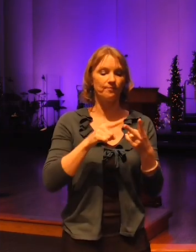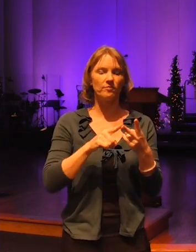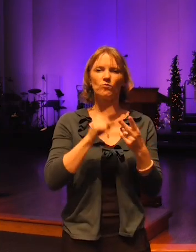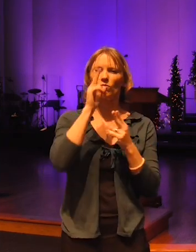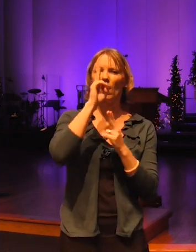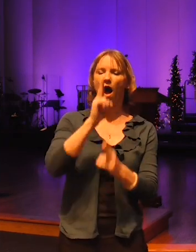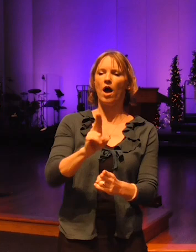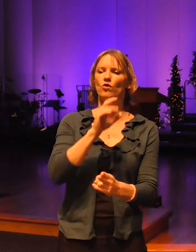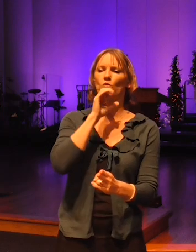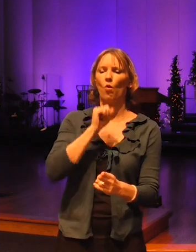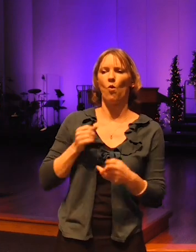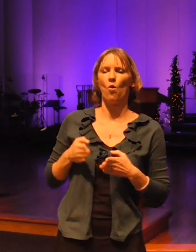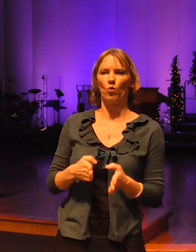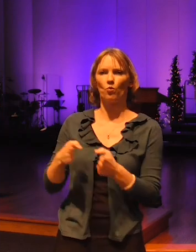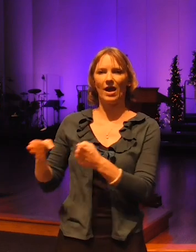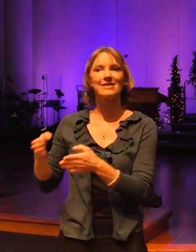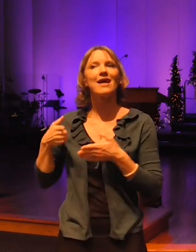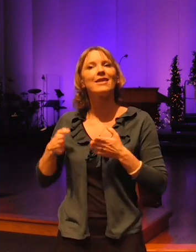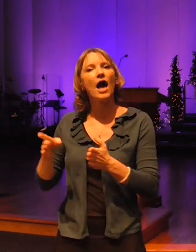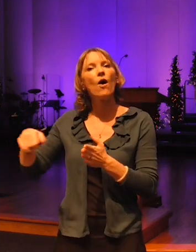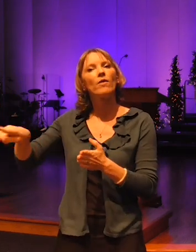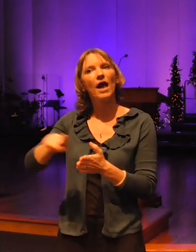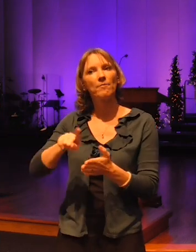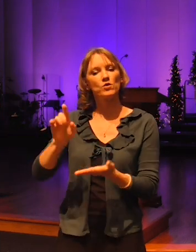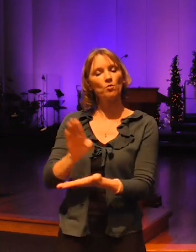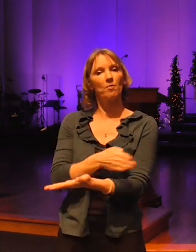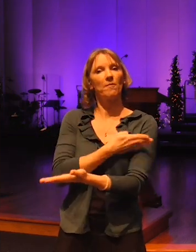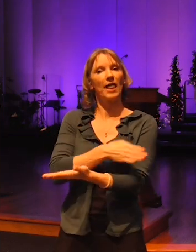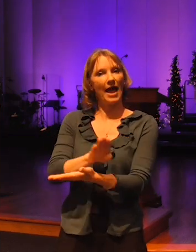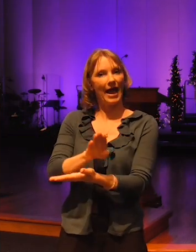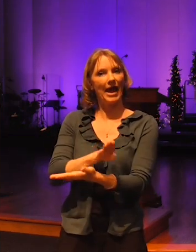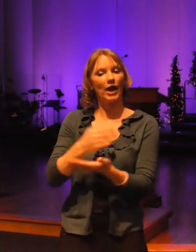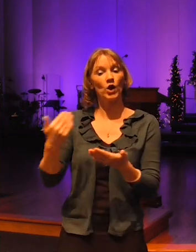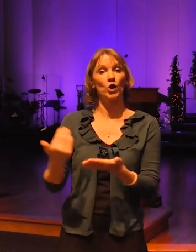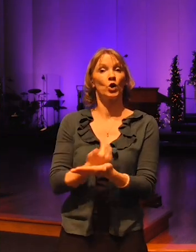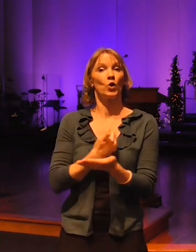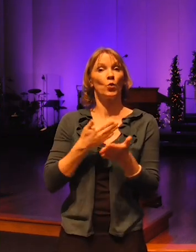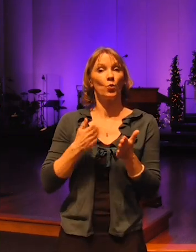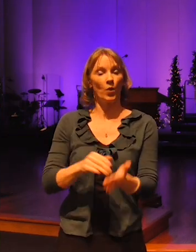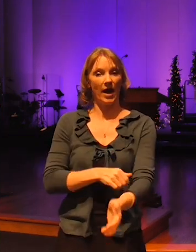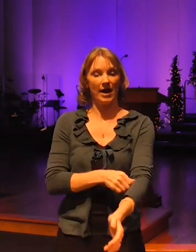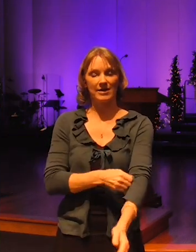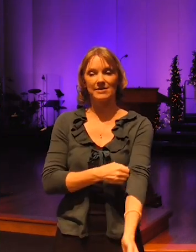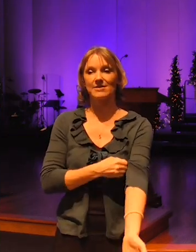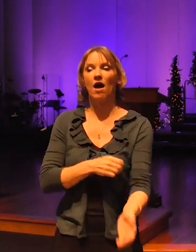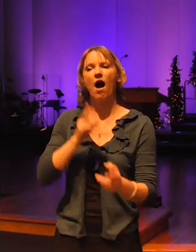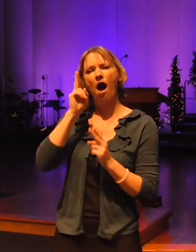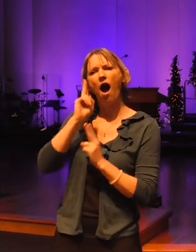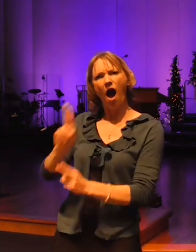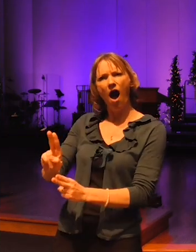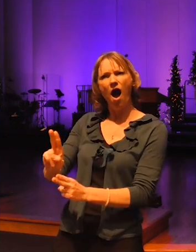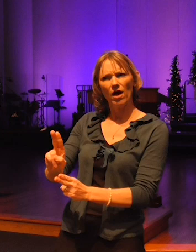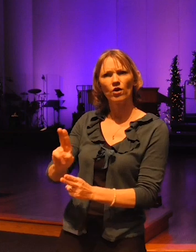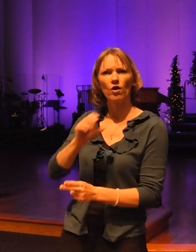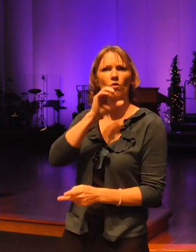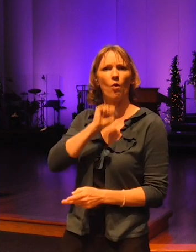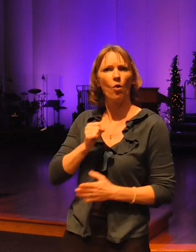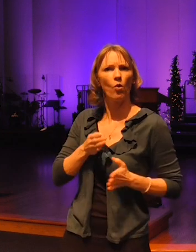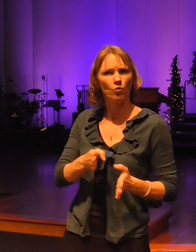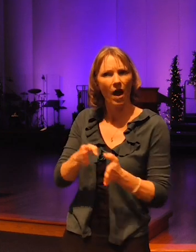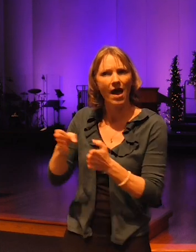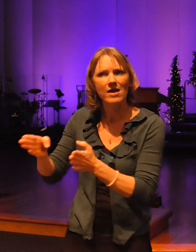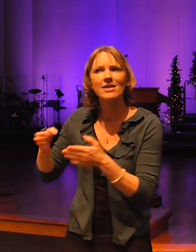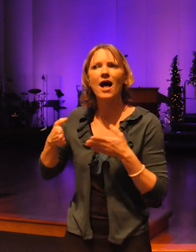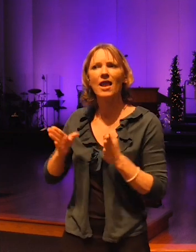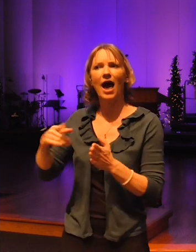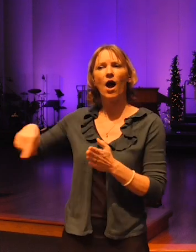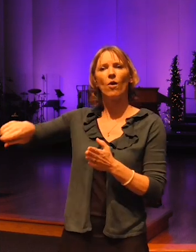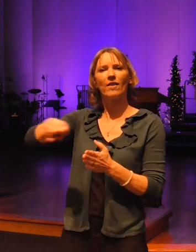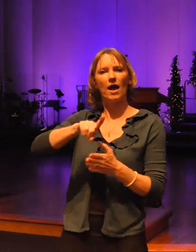reproducir de nuevas maneras. Honre a los viejos medios y permítales reproducir de nuevas maneras porque todos